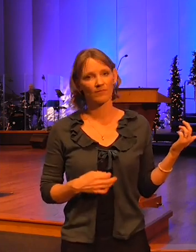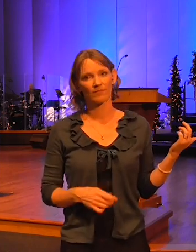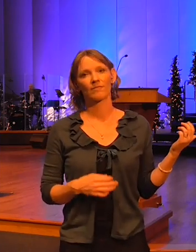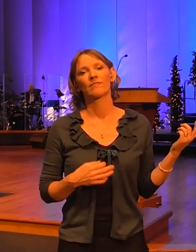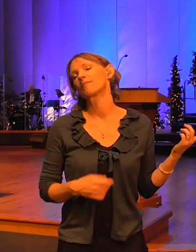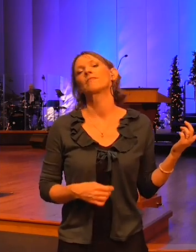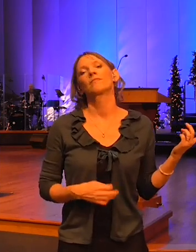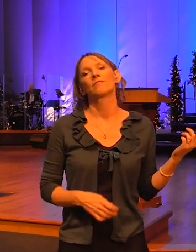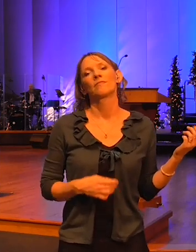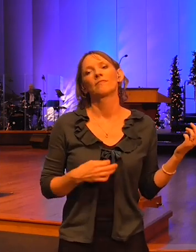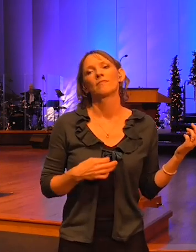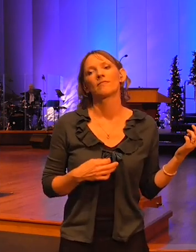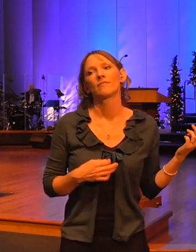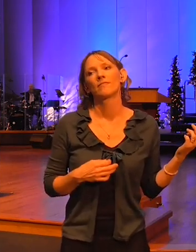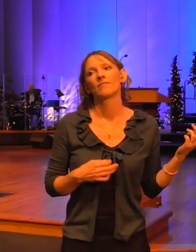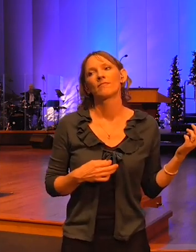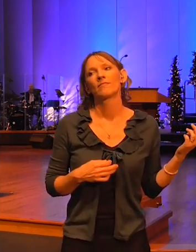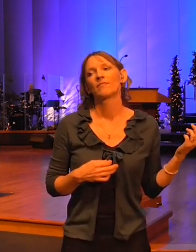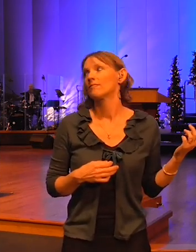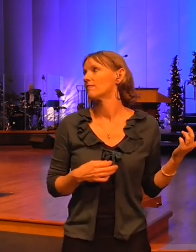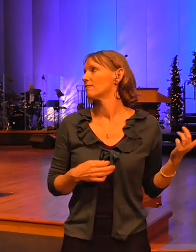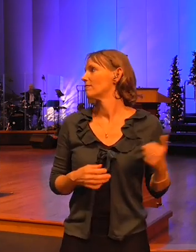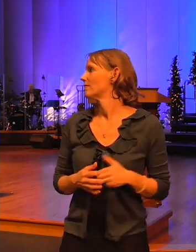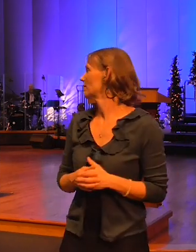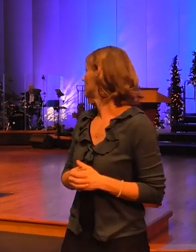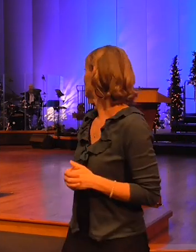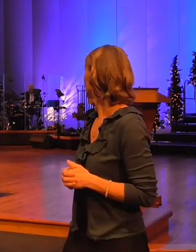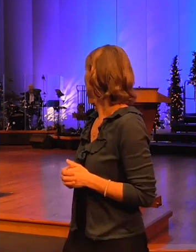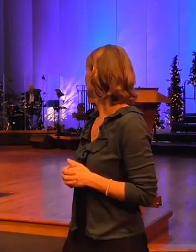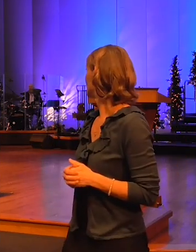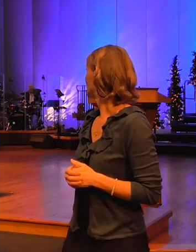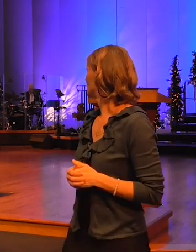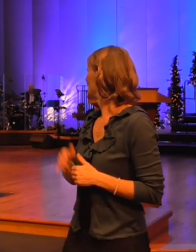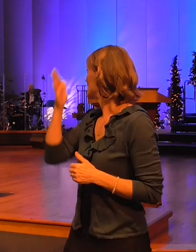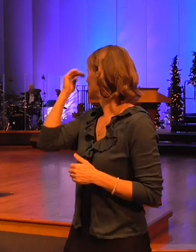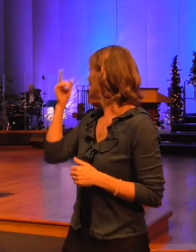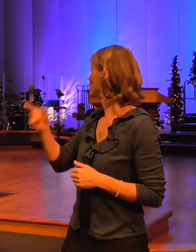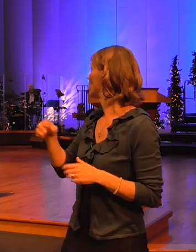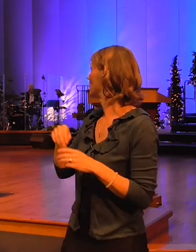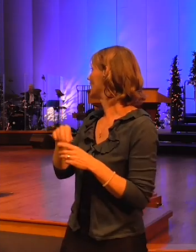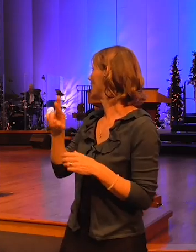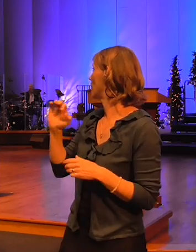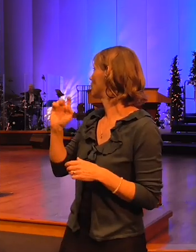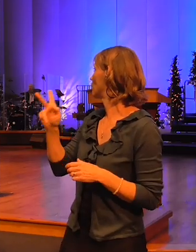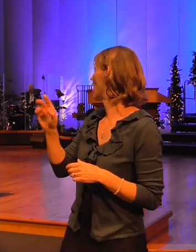[Música] es porque estás en modo rockout oh, estaba rockeando pronto es un presagio es porque